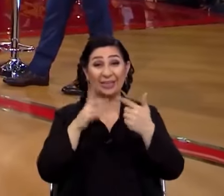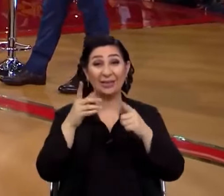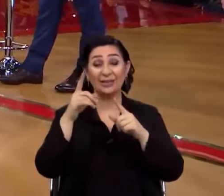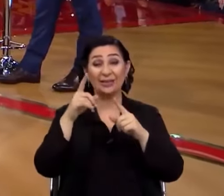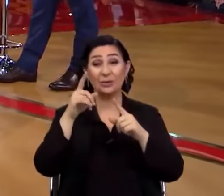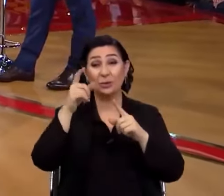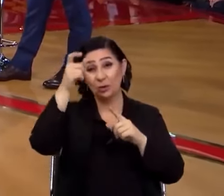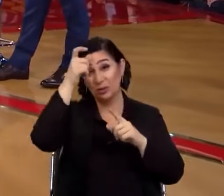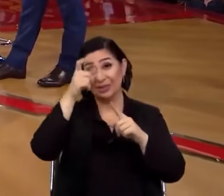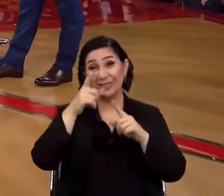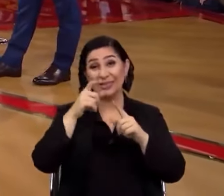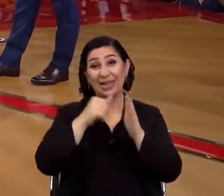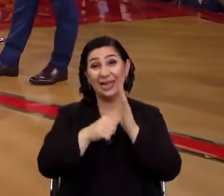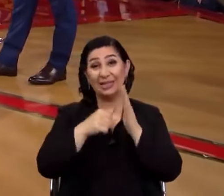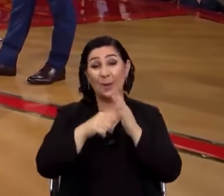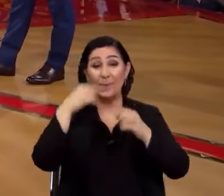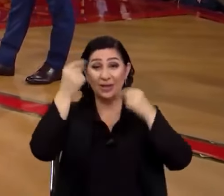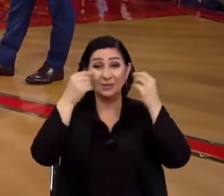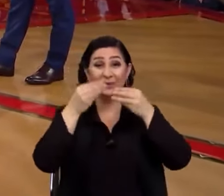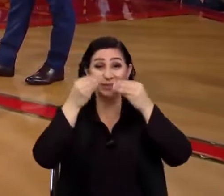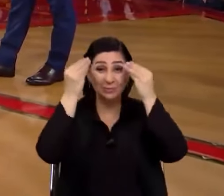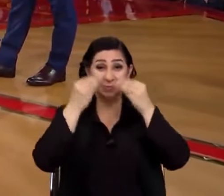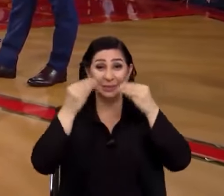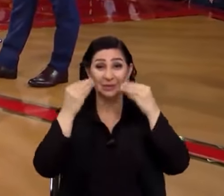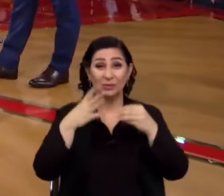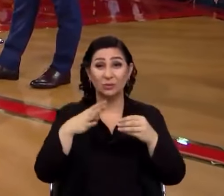makyajımı silmek istiyorum Müsadeniz lütfen neresini silmek istiyorsun